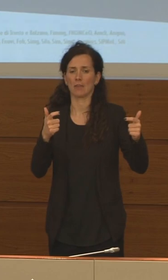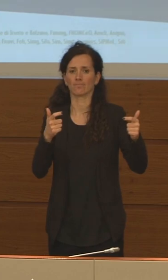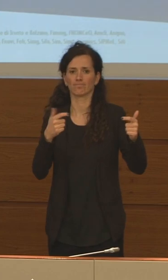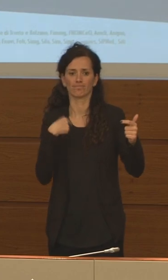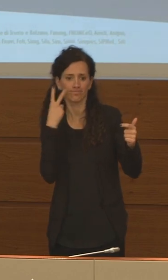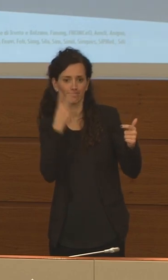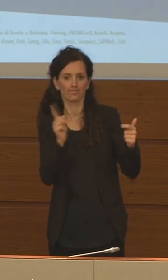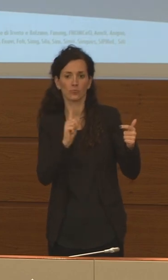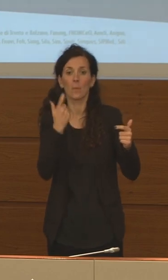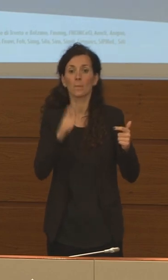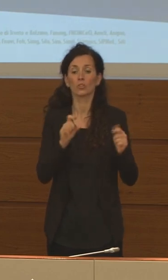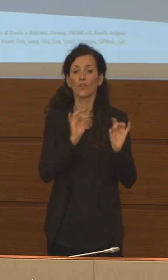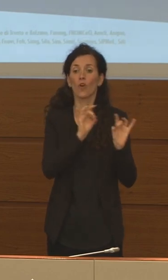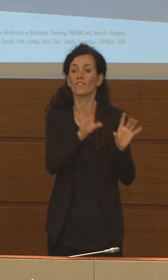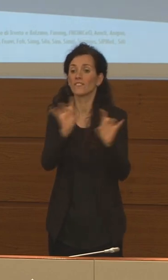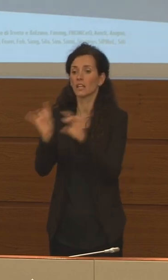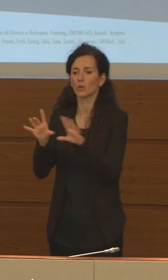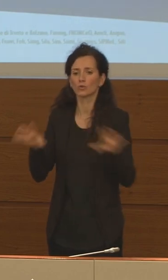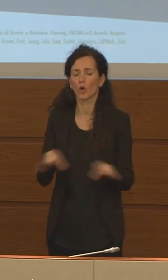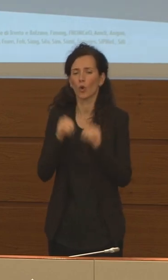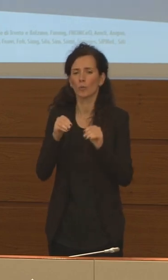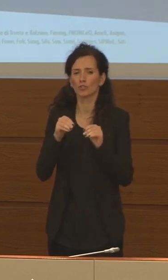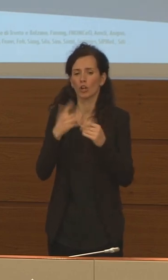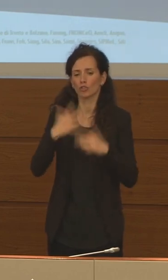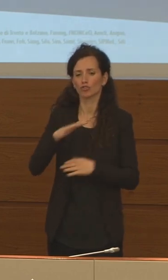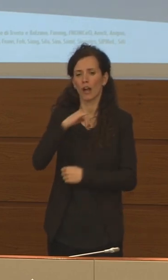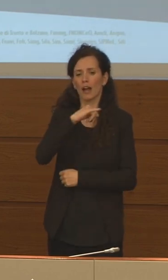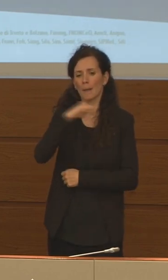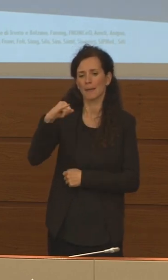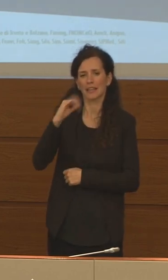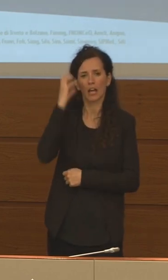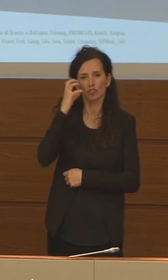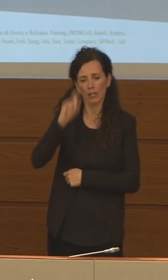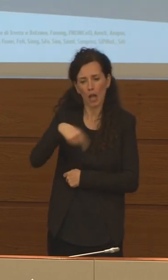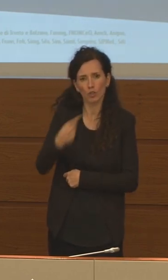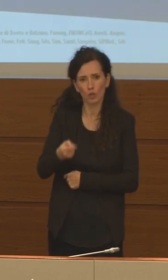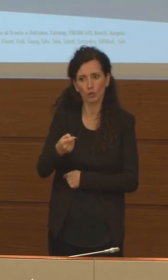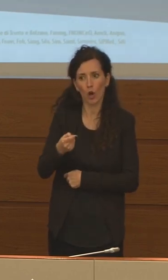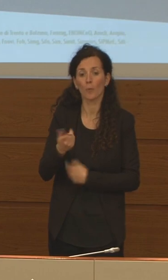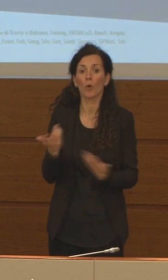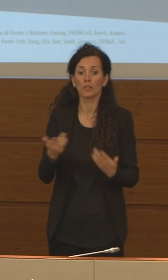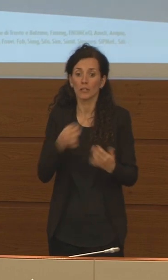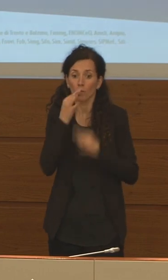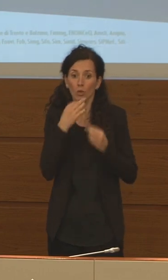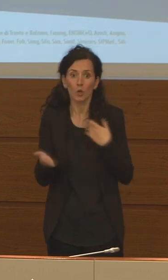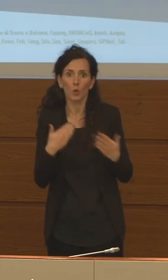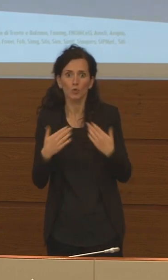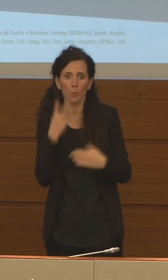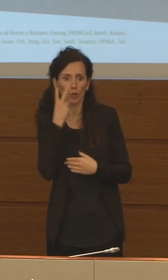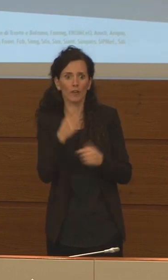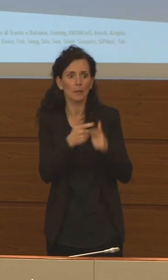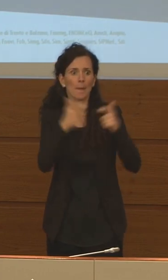un virus che entrato probabilmente nella seconda metà di gennaio in quella zona non possiamo vedere subito l'effetto, noi ci auguriamo di vedere l'effetto